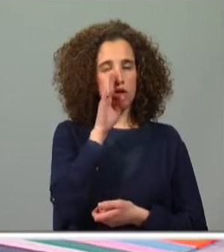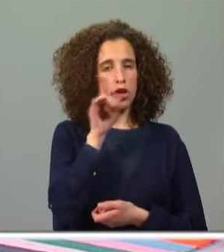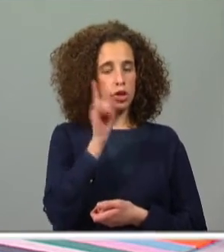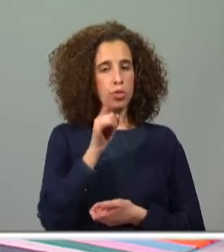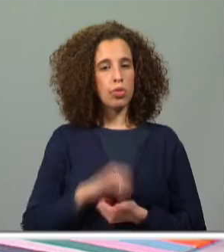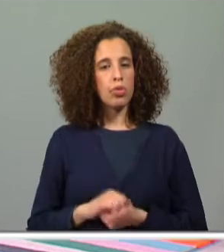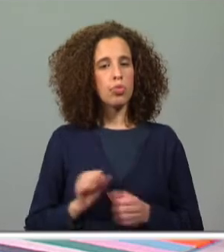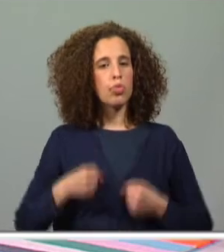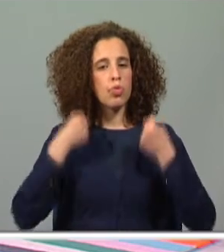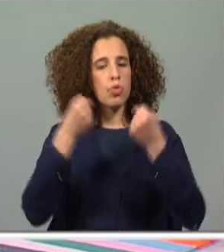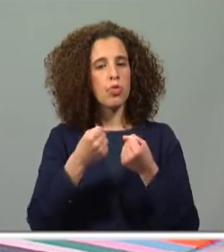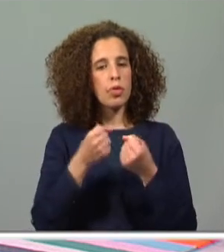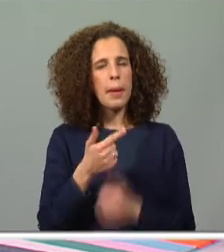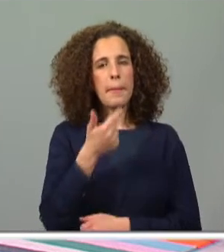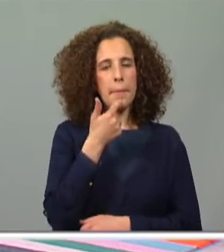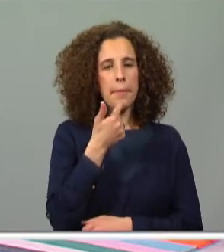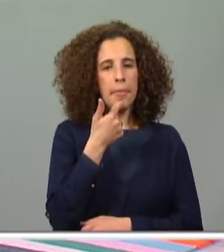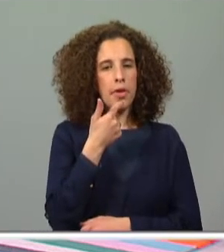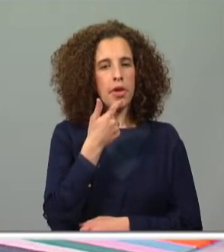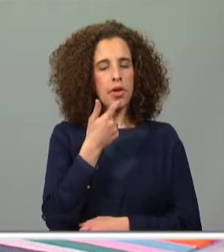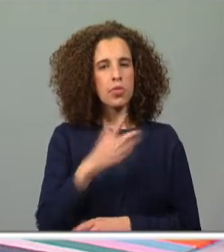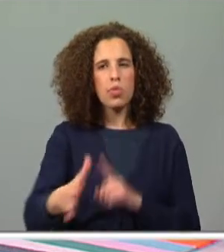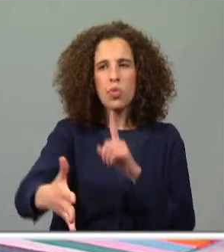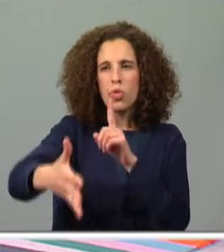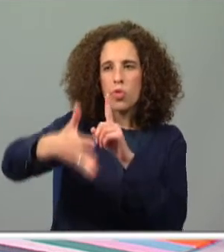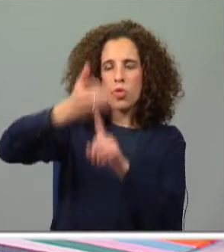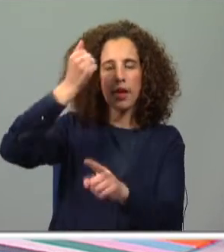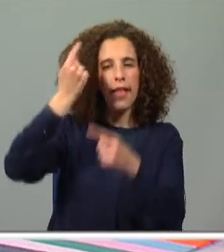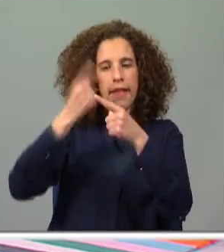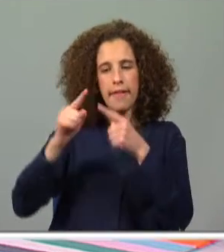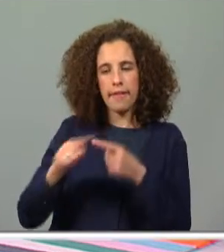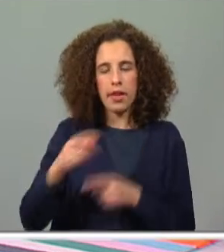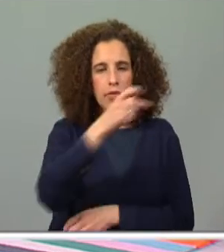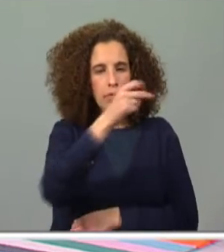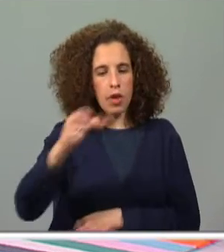Consegues compreender o alcance das várias expressões de várias expressões 你能理解範圍多個表達式 多個表達式